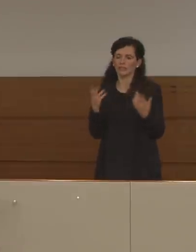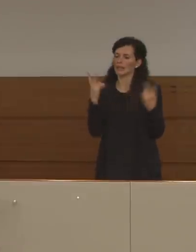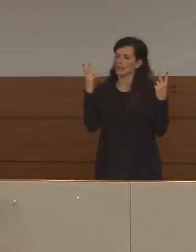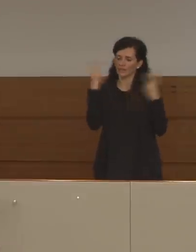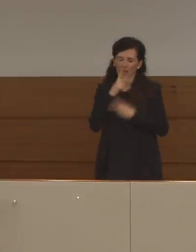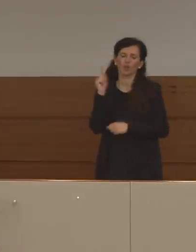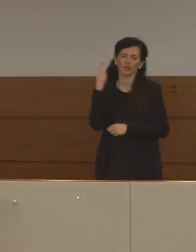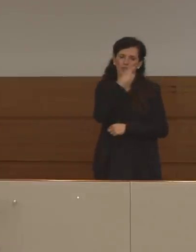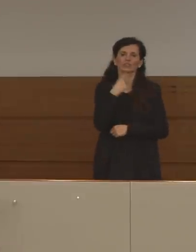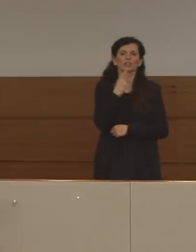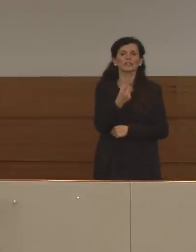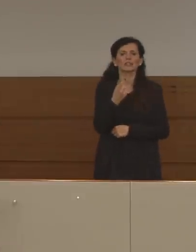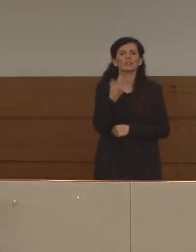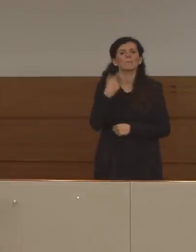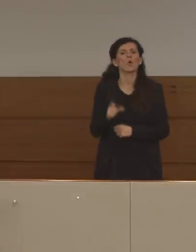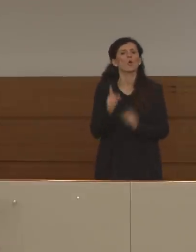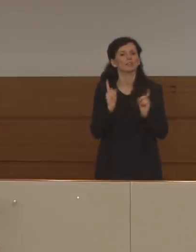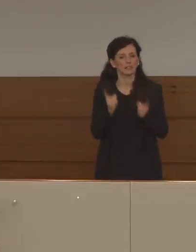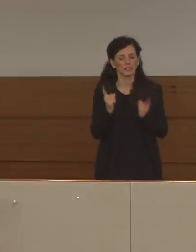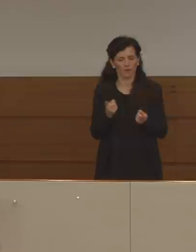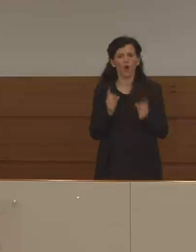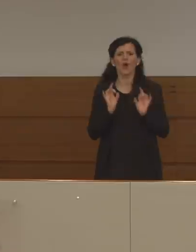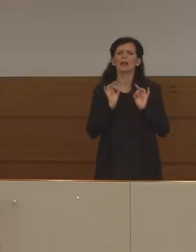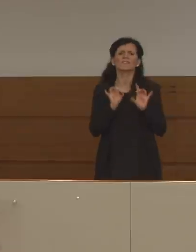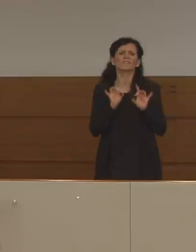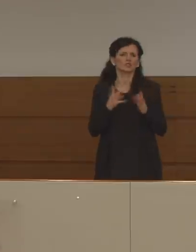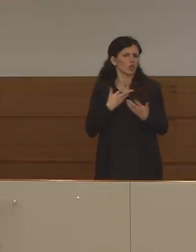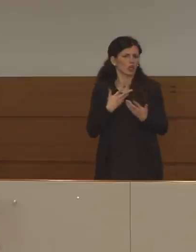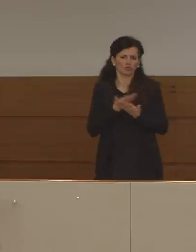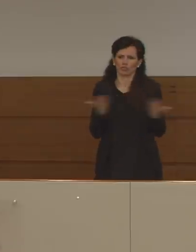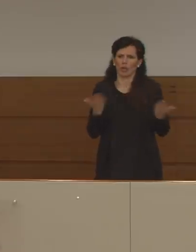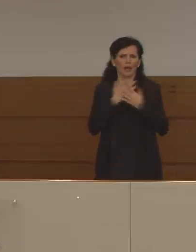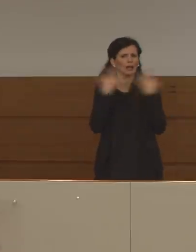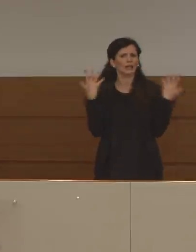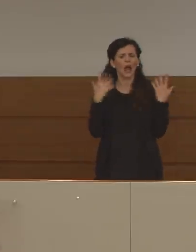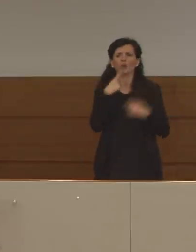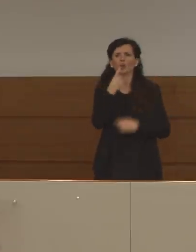l'infezione da coronavirus c'è è innegabile però è chiaro